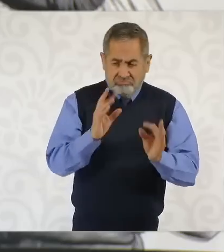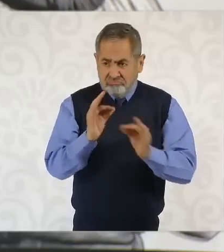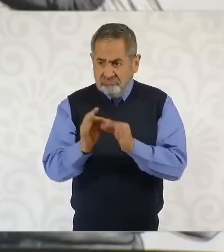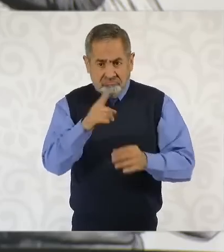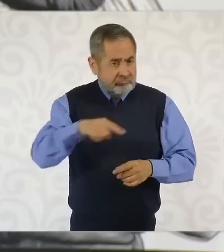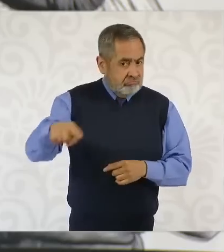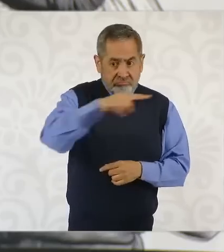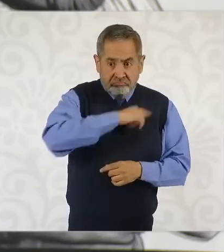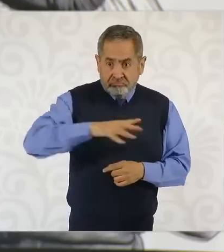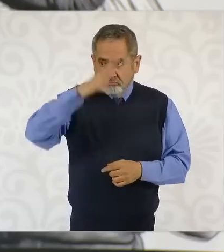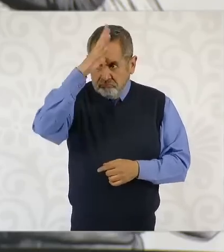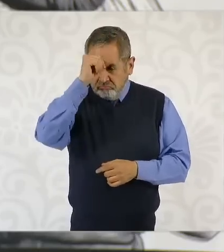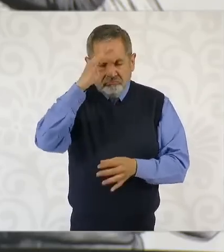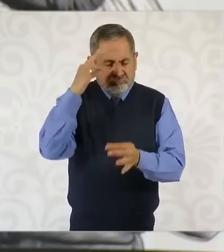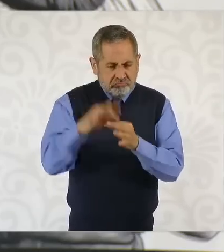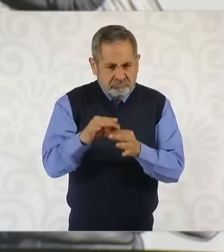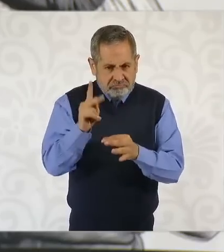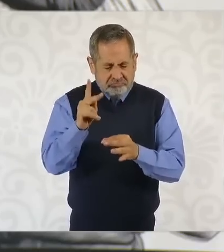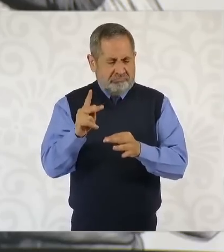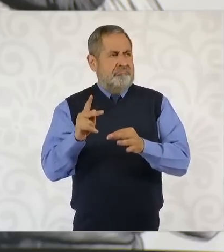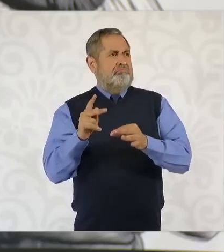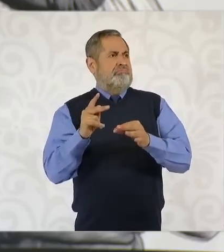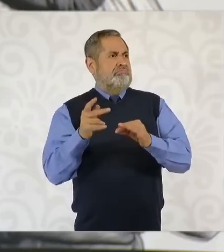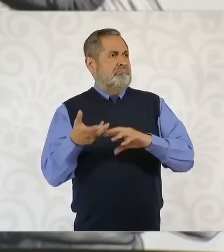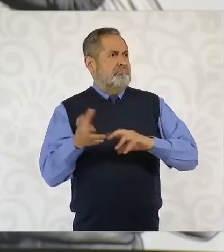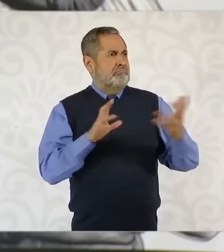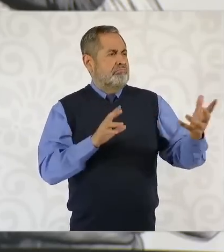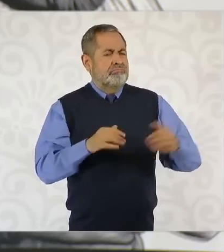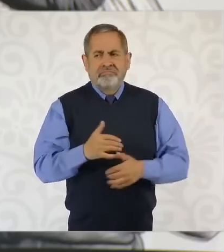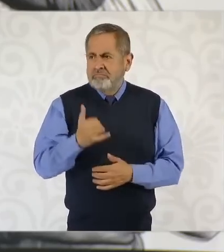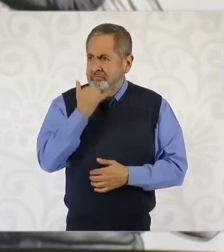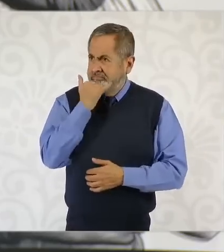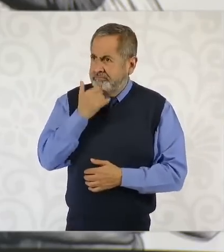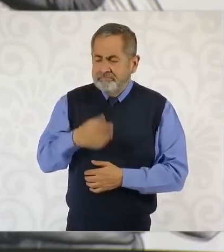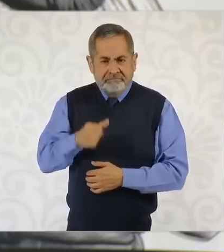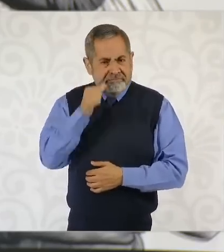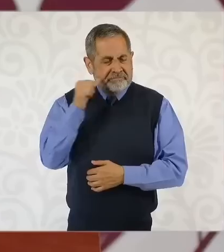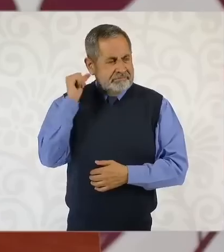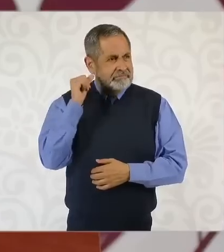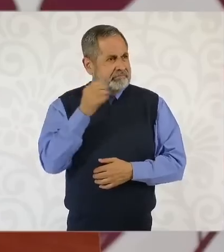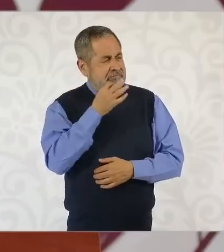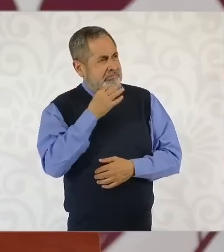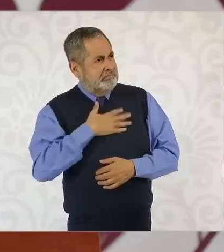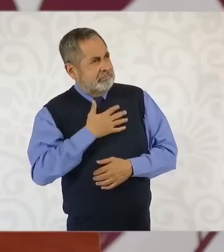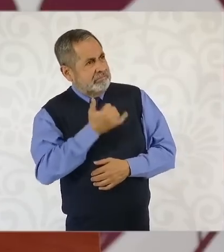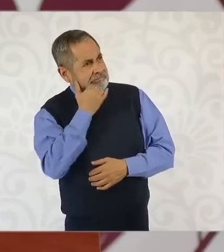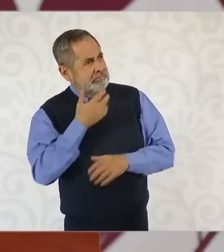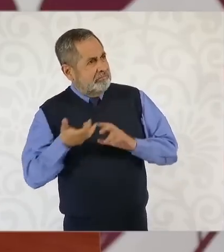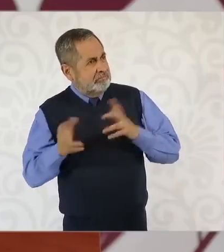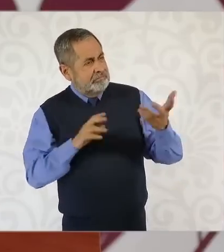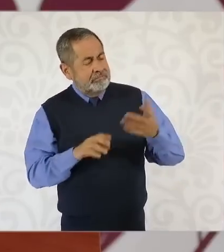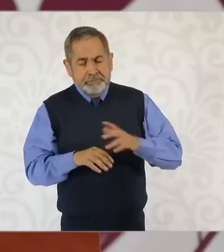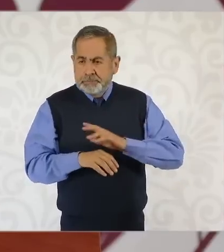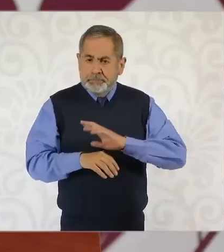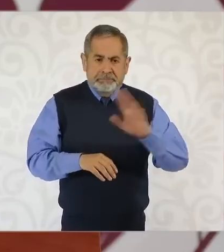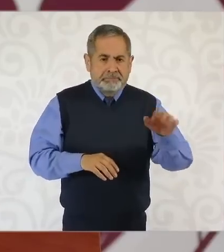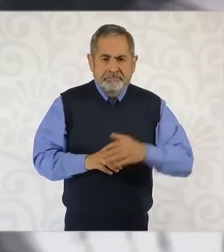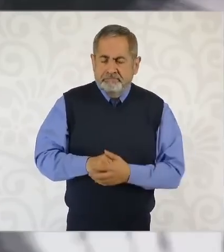acuerdos pero Eh pues ayer nos dan esta noticia Entonces pues tiene que hacer un acuerdo de